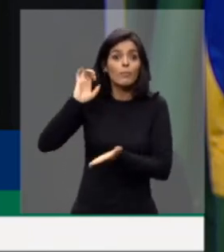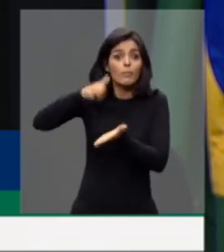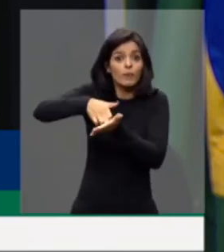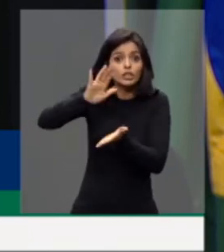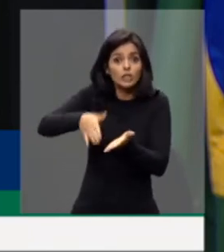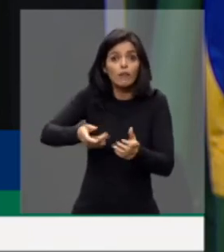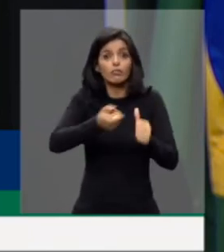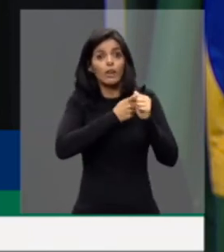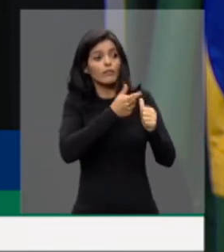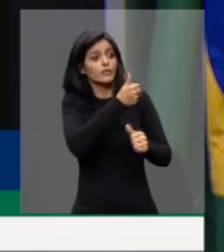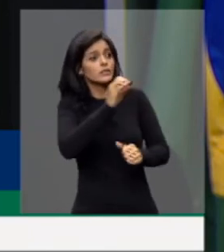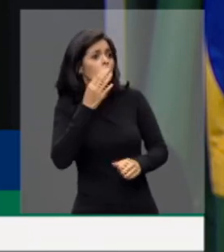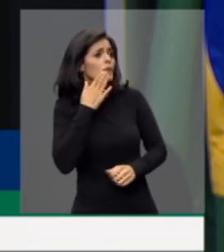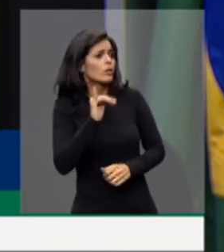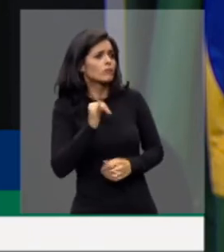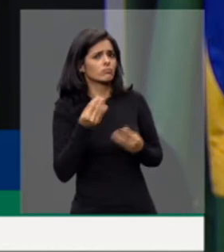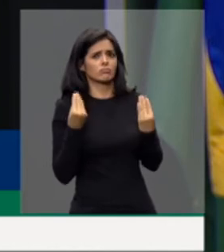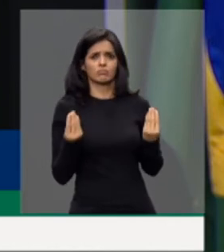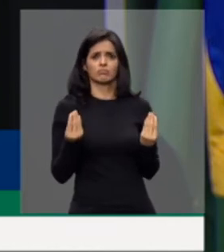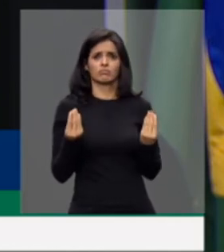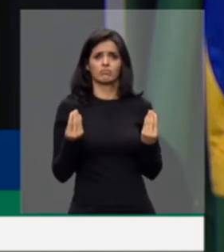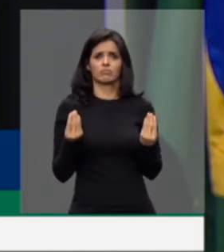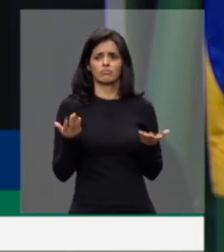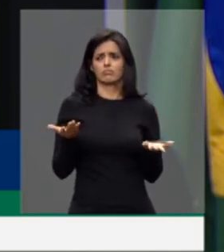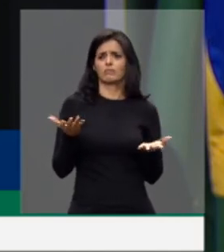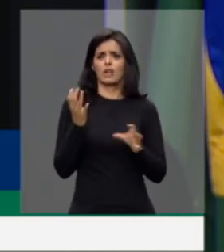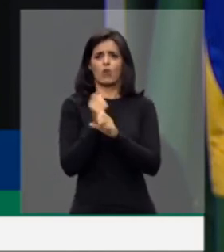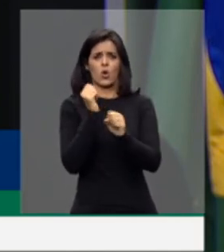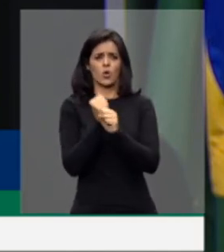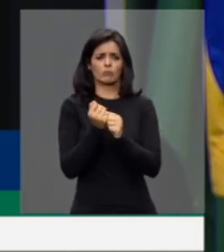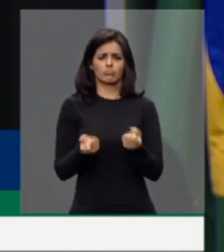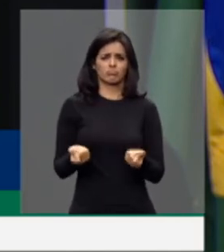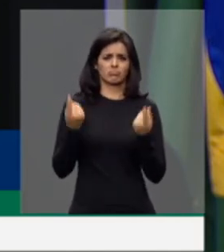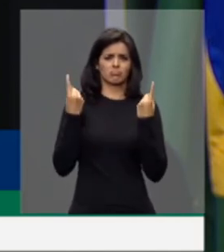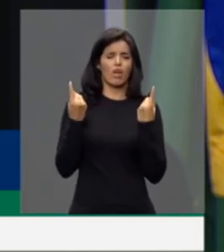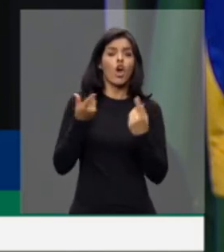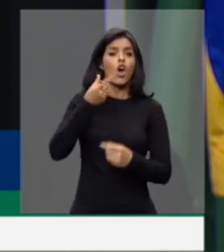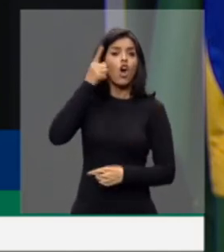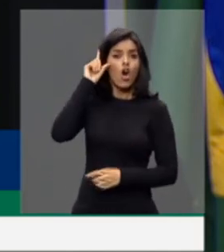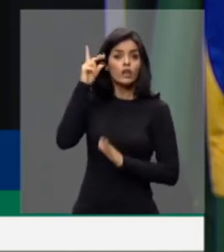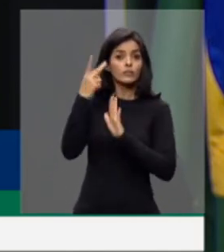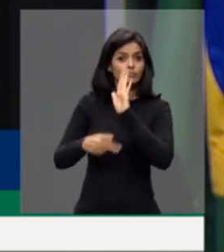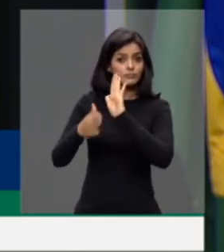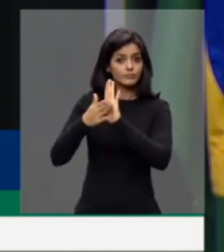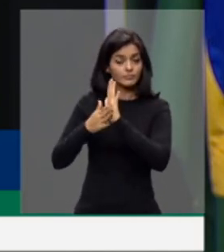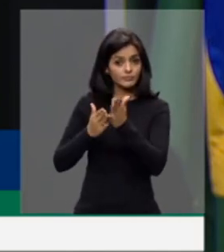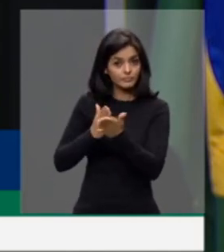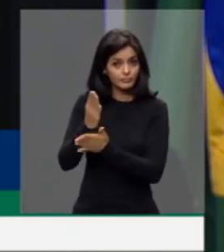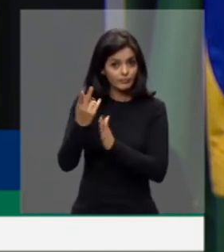A SUA DÍVIDA EM TORNO DE 13 BILHÕES DE REAIS. MINAS GERAIS JÁ PAGOU 50 BILHÕES DE REAIS, E DEVE QUASE 100 MILHÕES DE REAIS. PORTANTO, O